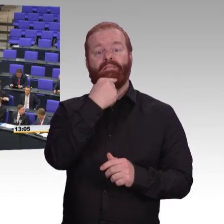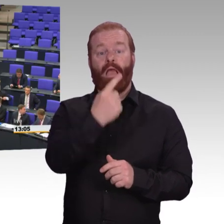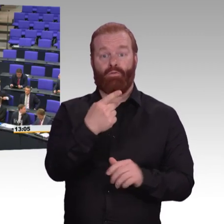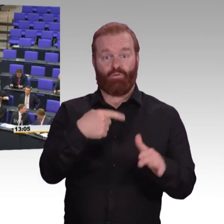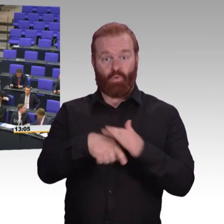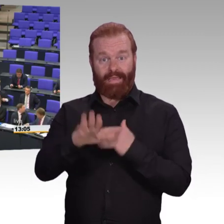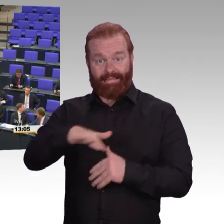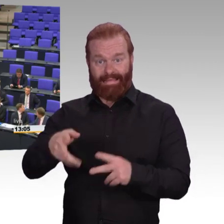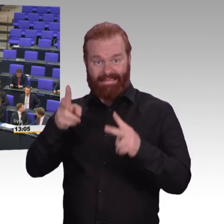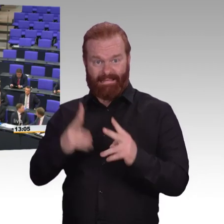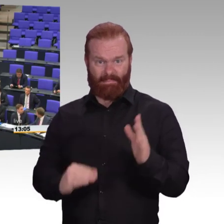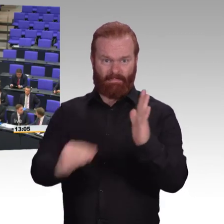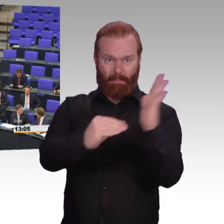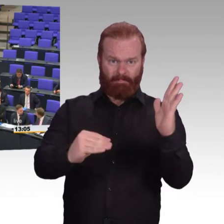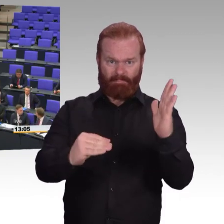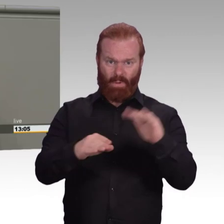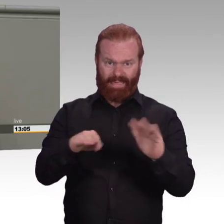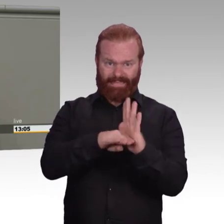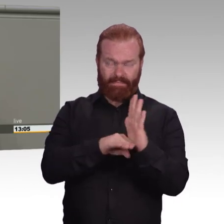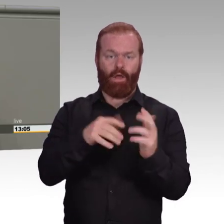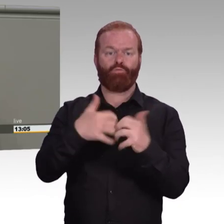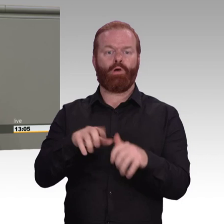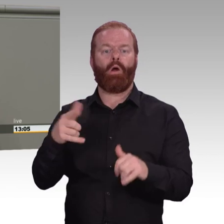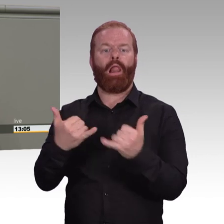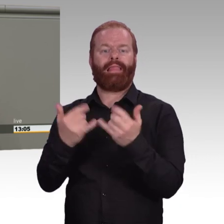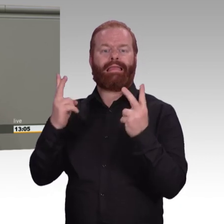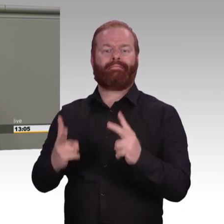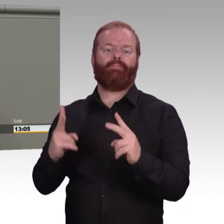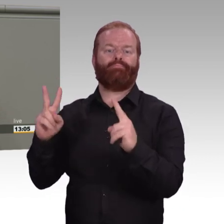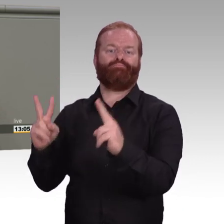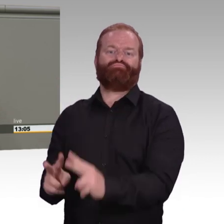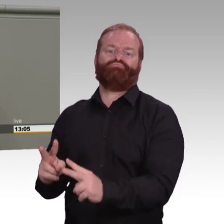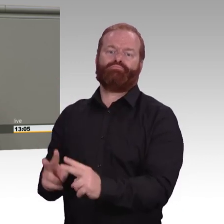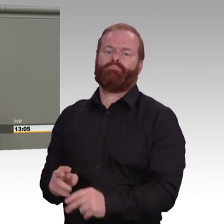(Beifall) Und hier einen Widerspruch aufzumachen ist falsch und regelrecht widersinnig.